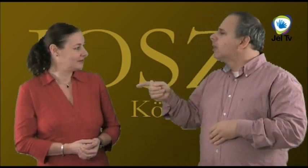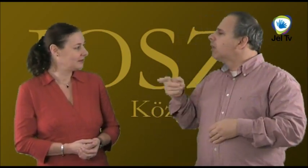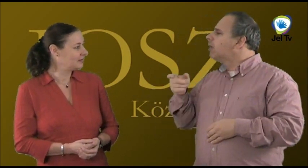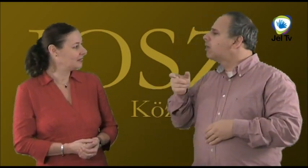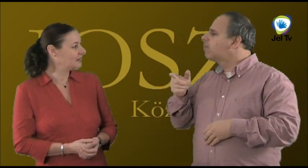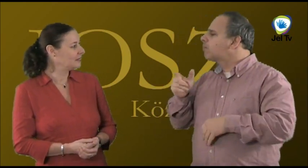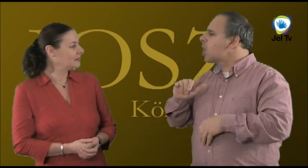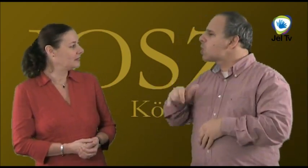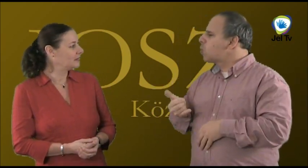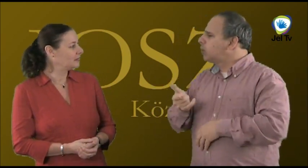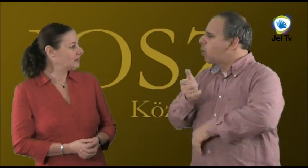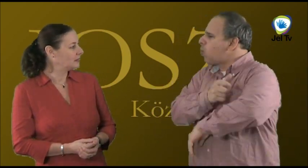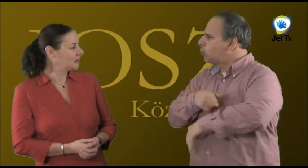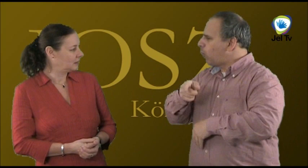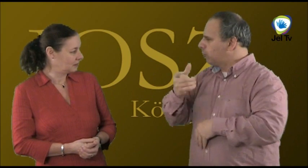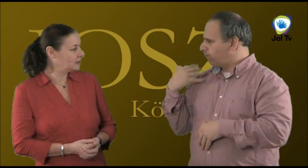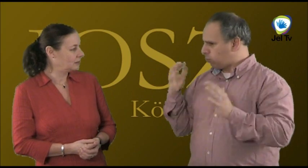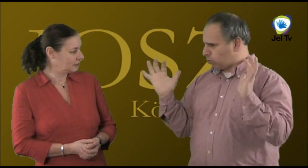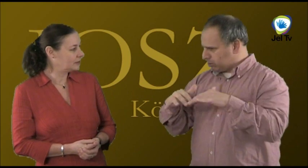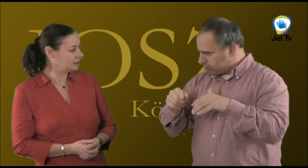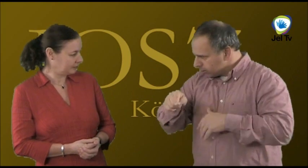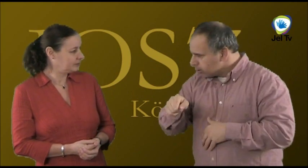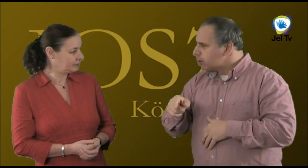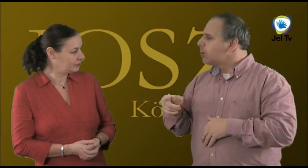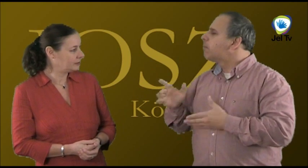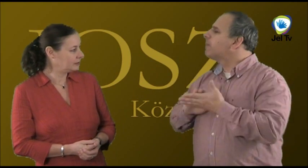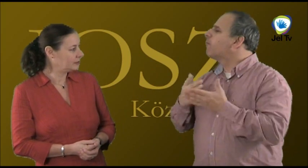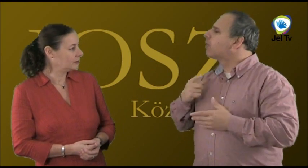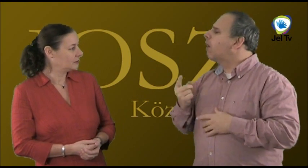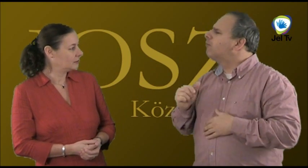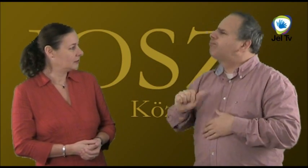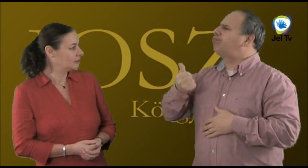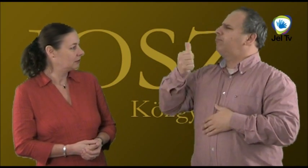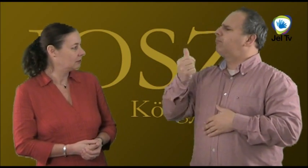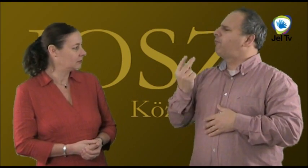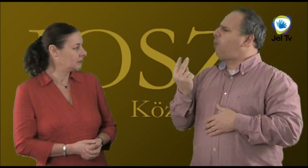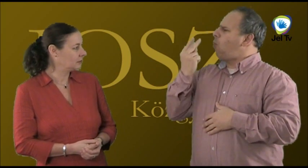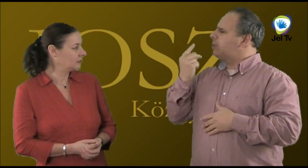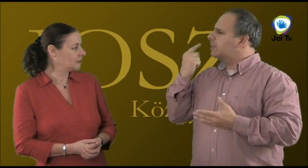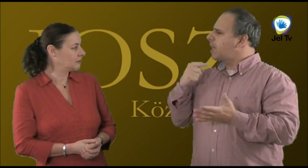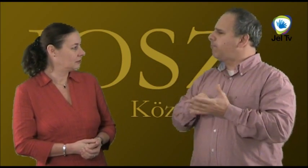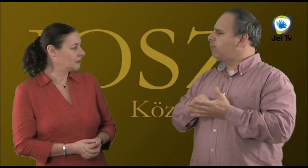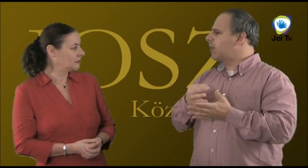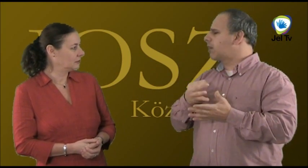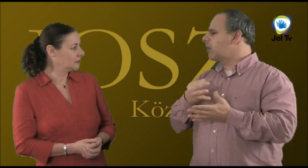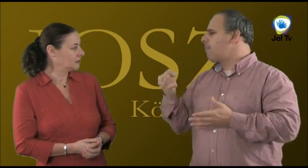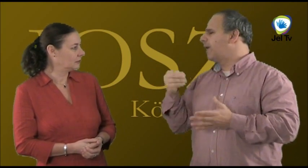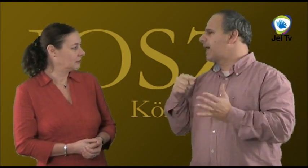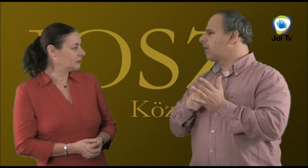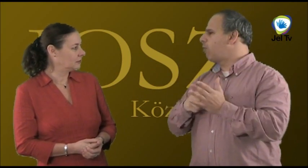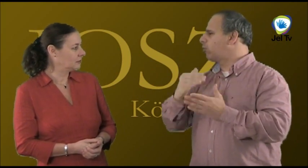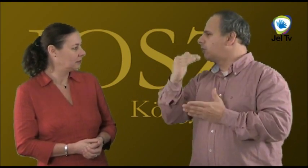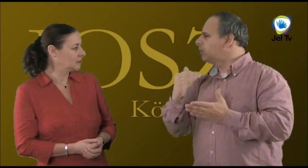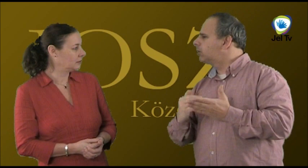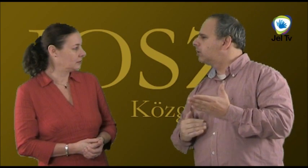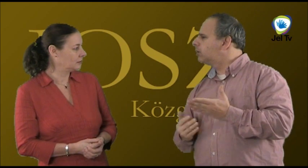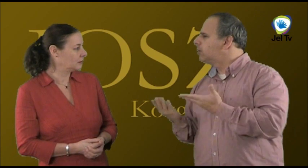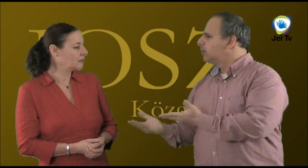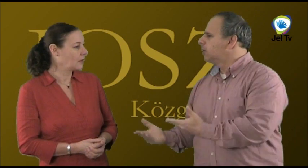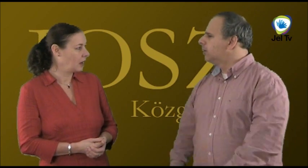Szeretném megkérdezni, JOSZ kőzgyűlésen mi volt a fő szempont?